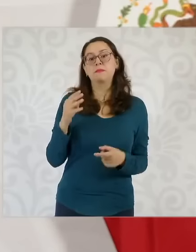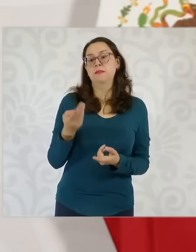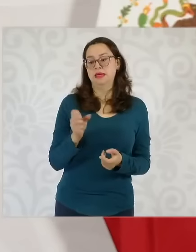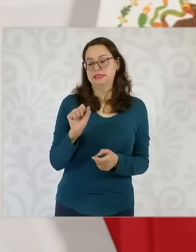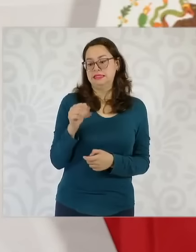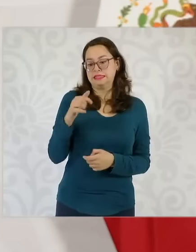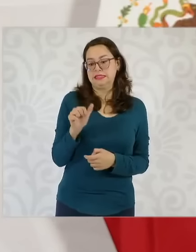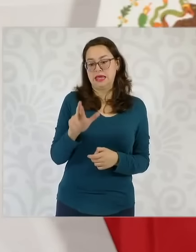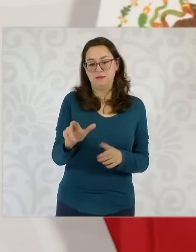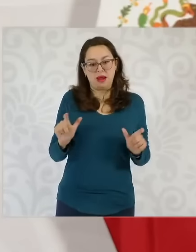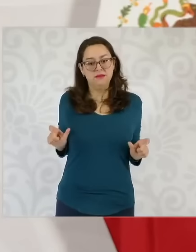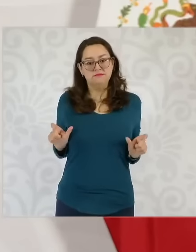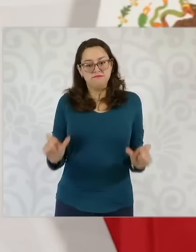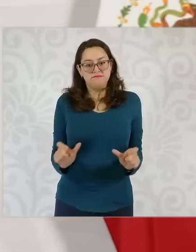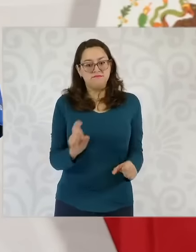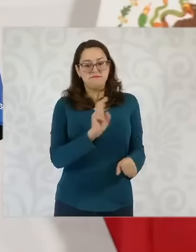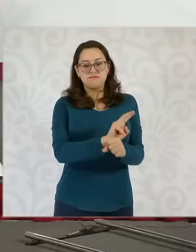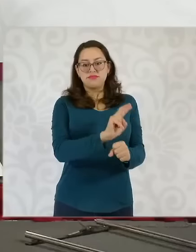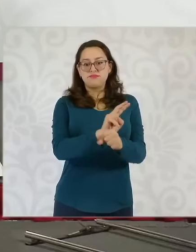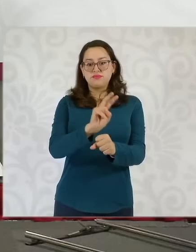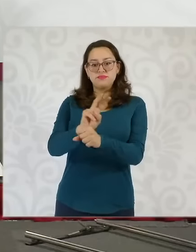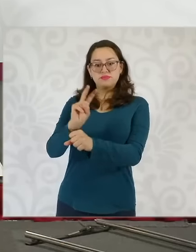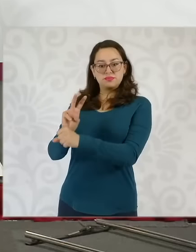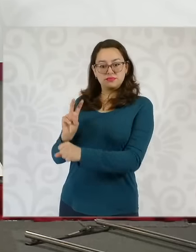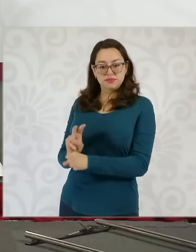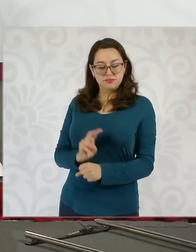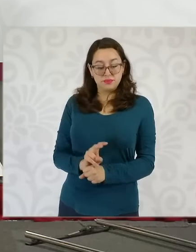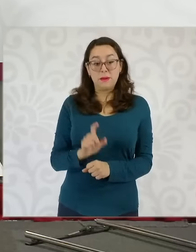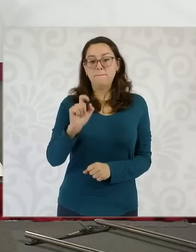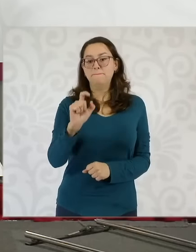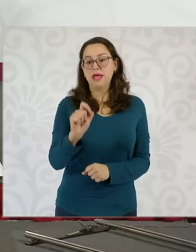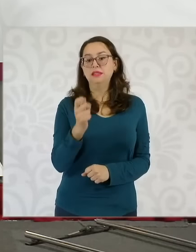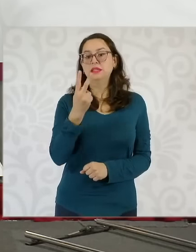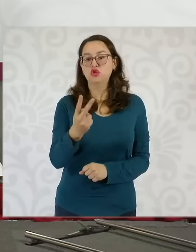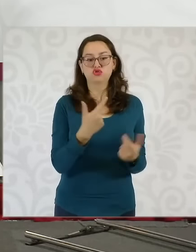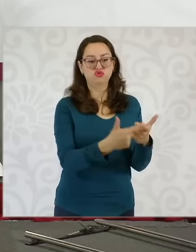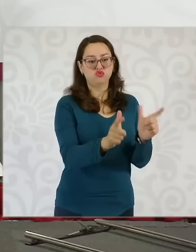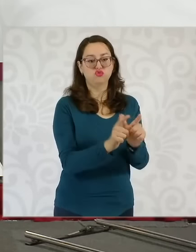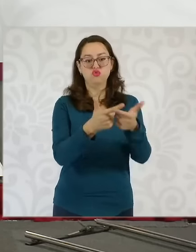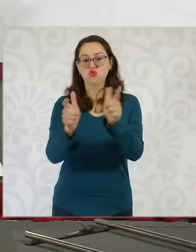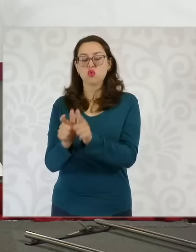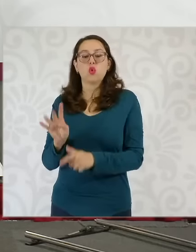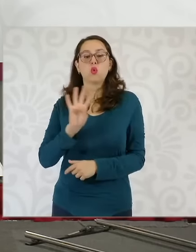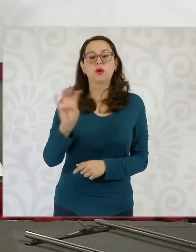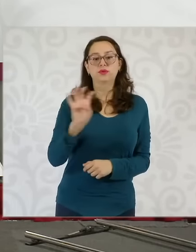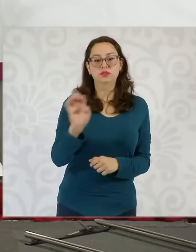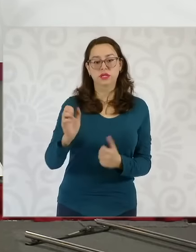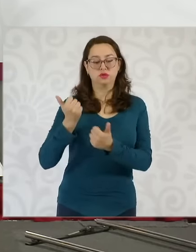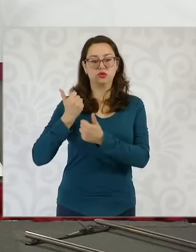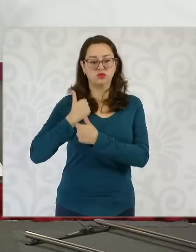todo el territorio en 22 unidades operativas con eh más de 2,400 elementos la siguiente por